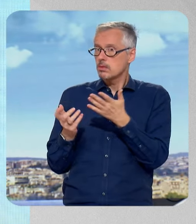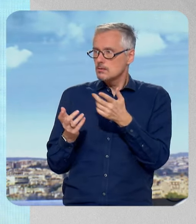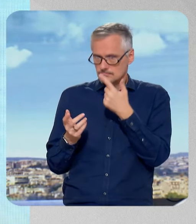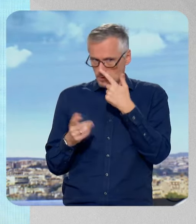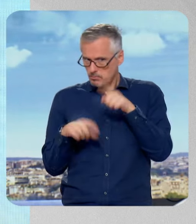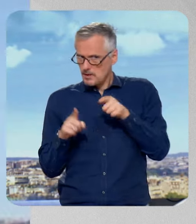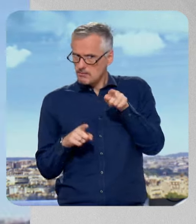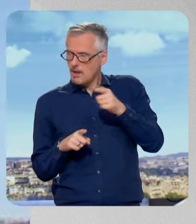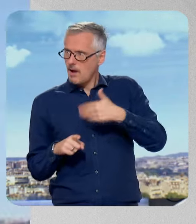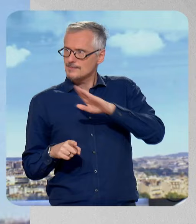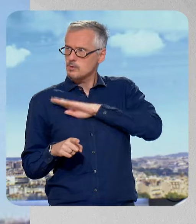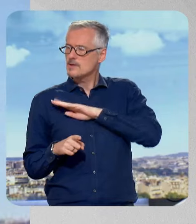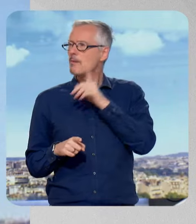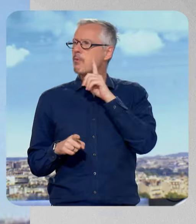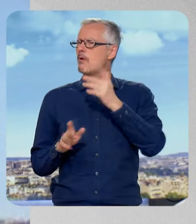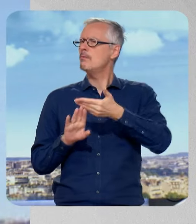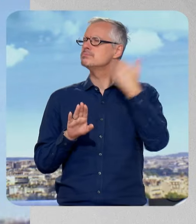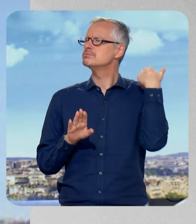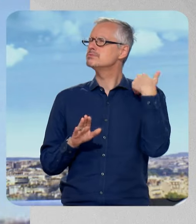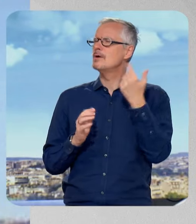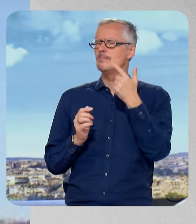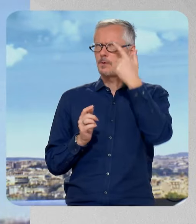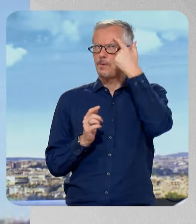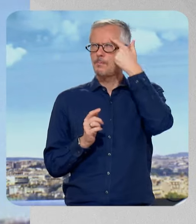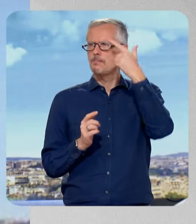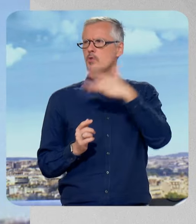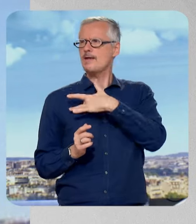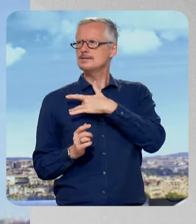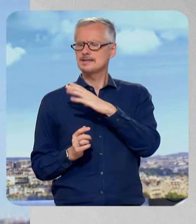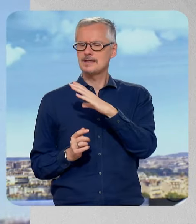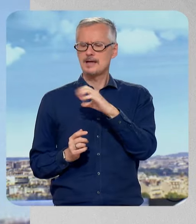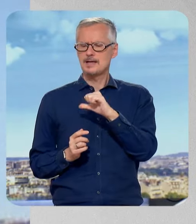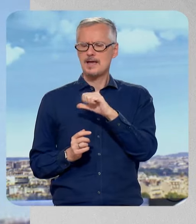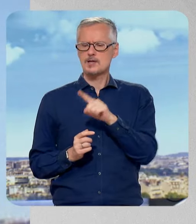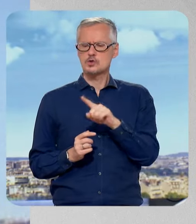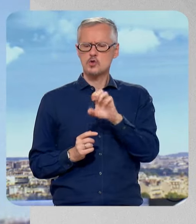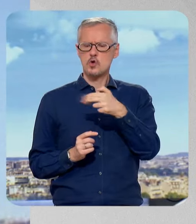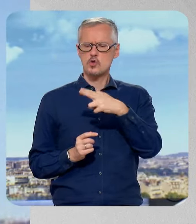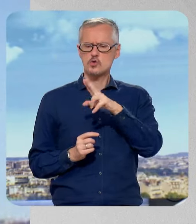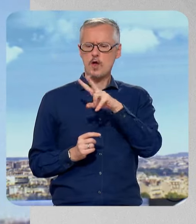G.Daret: Quelle est la part de responsabilité d'O.Faure dans le fait d'avoir un Premier ministre de droite